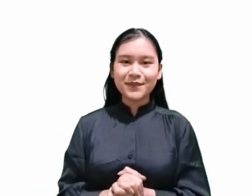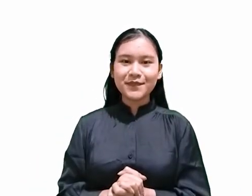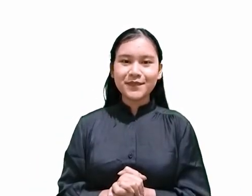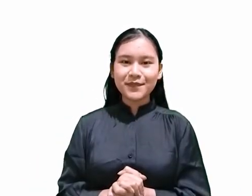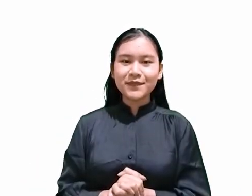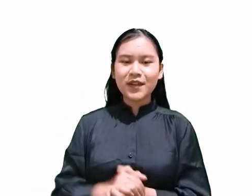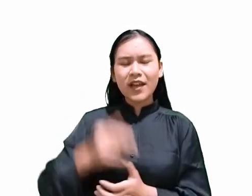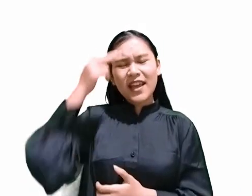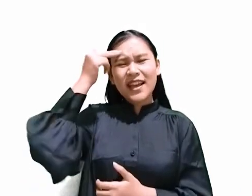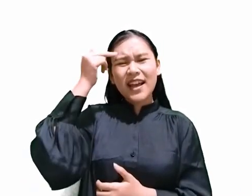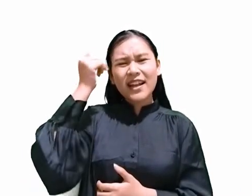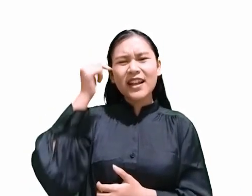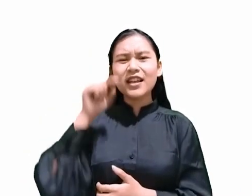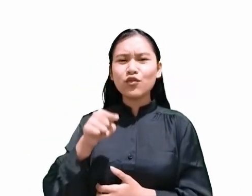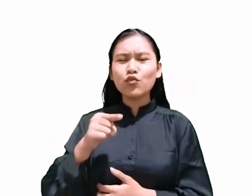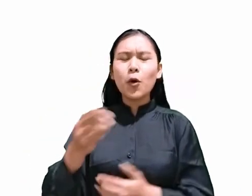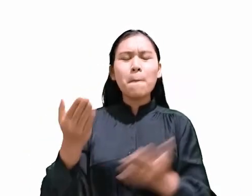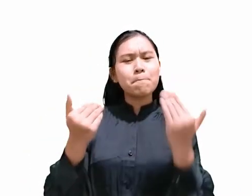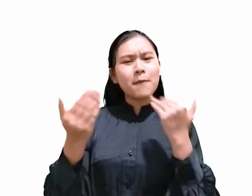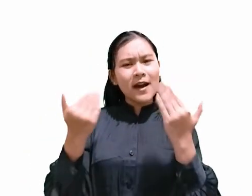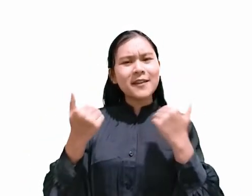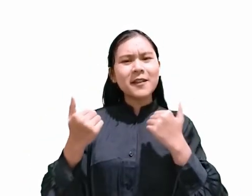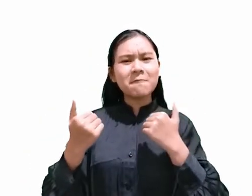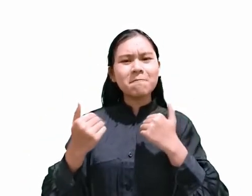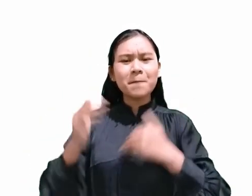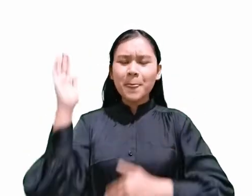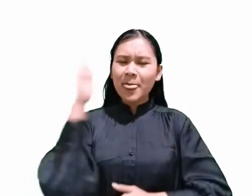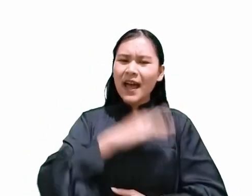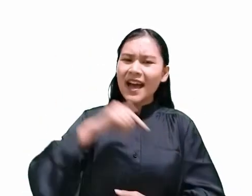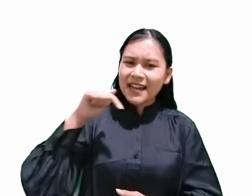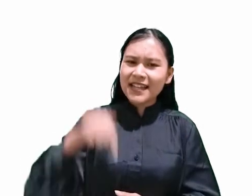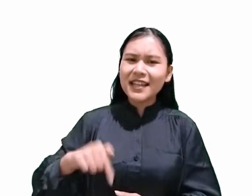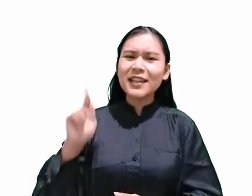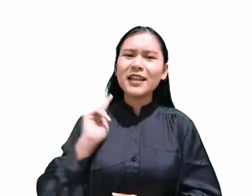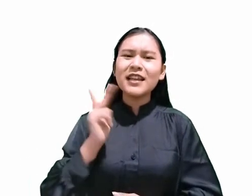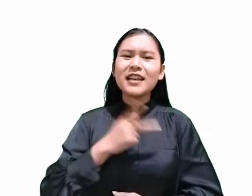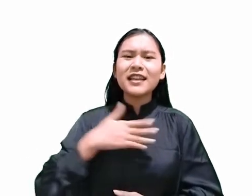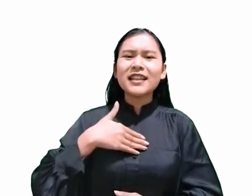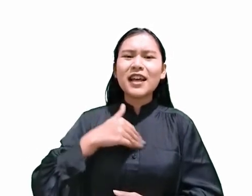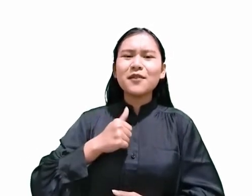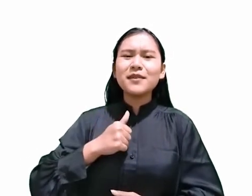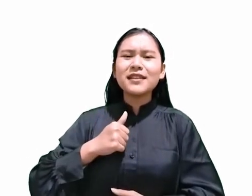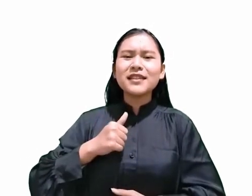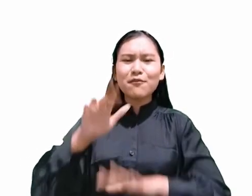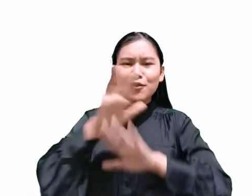marilah pada hari ini kita bisa menjaga kekudusan hari Sabat